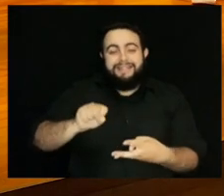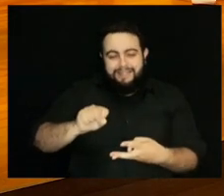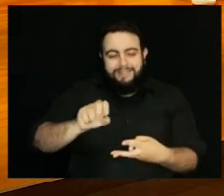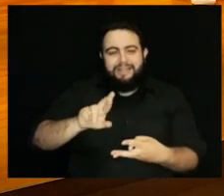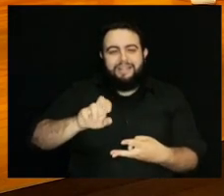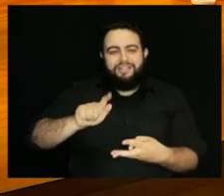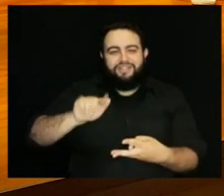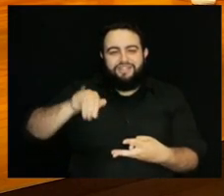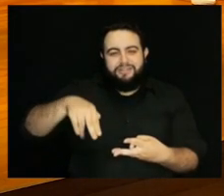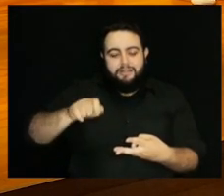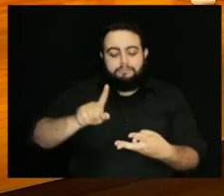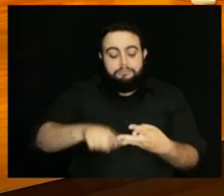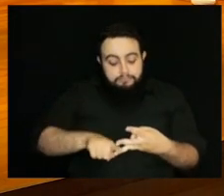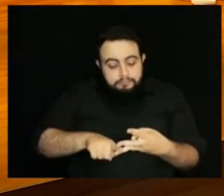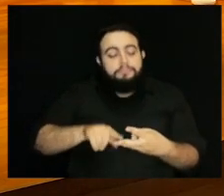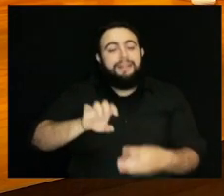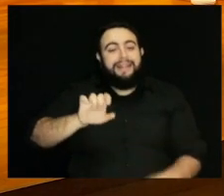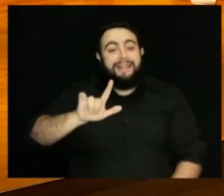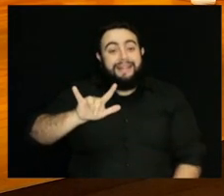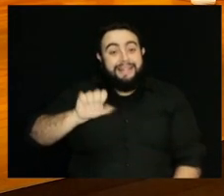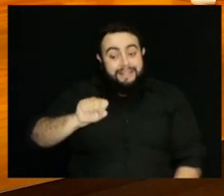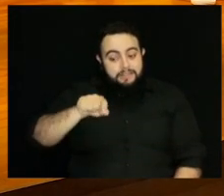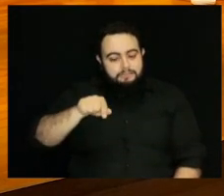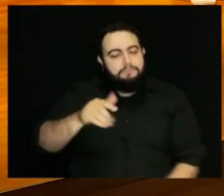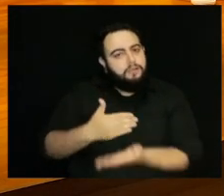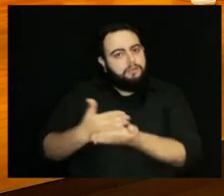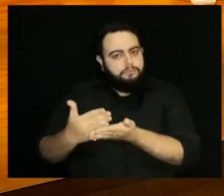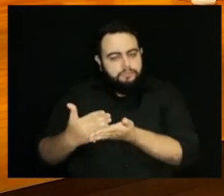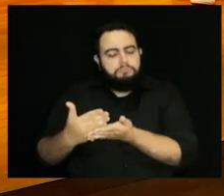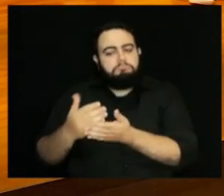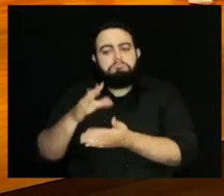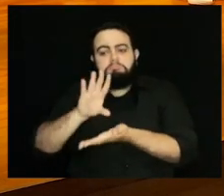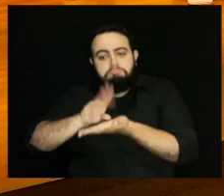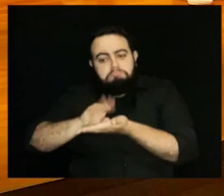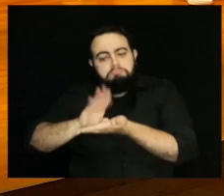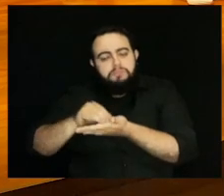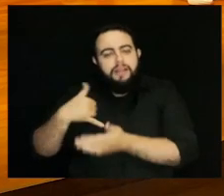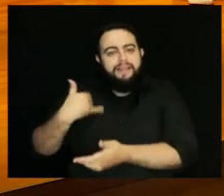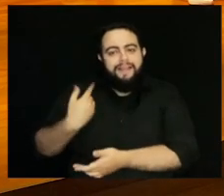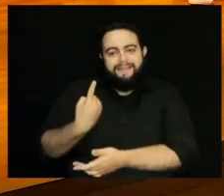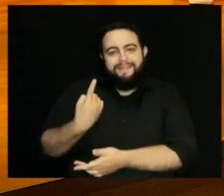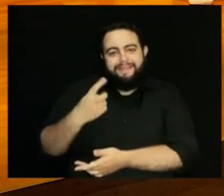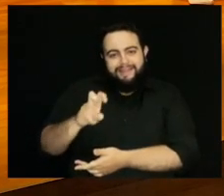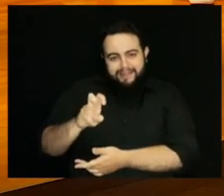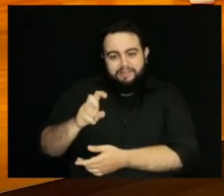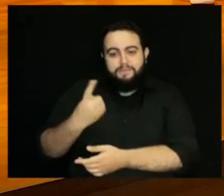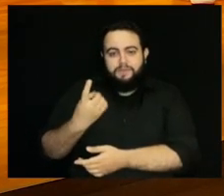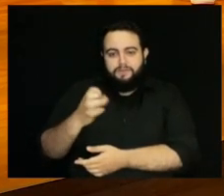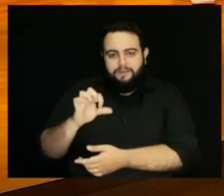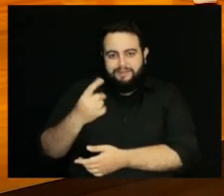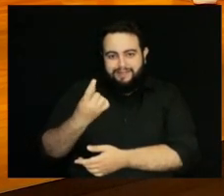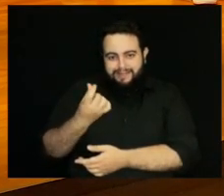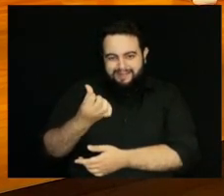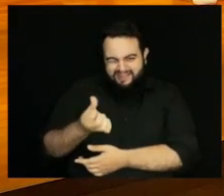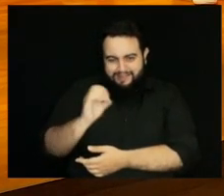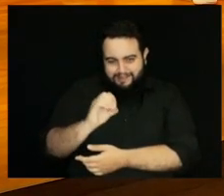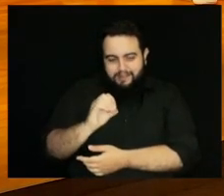moça chamada Elis Regina começou a gravar com 15 anos de idade em 1960. Os dois primeiros discos